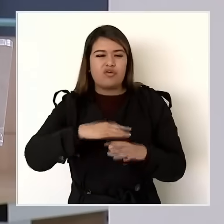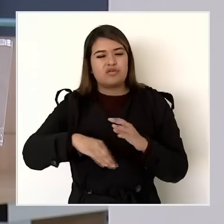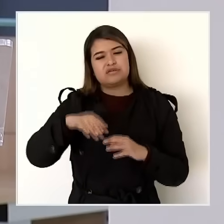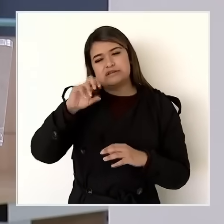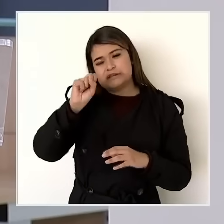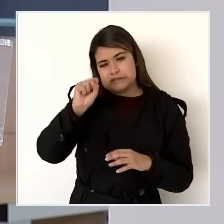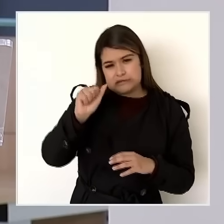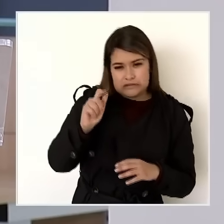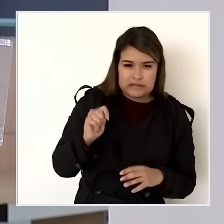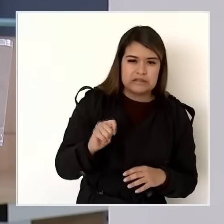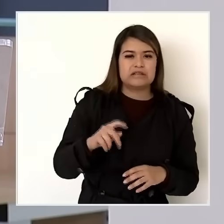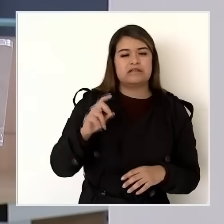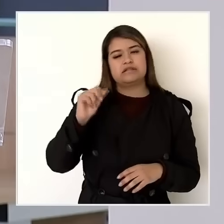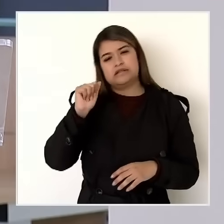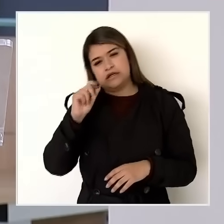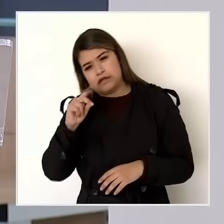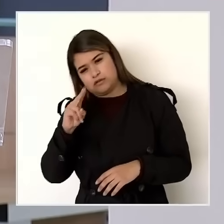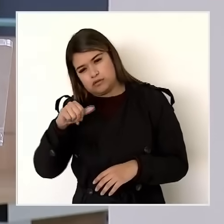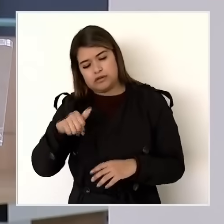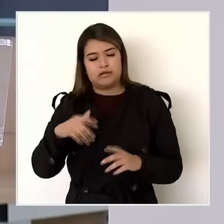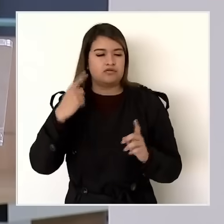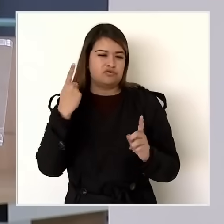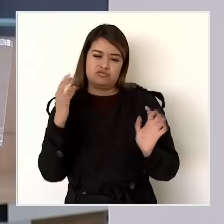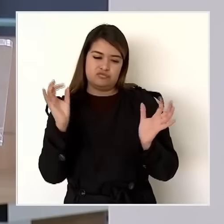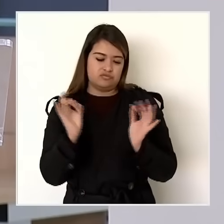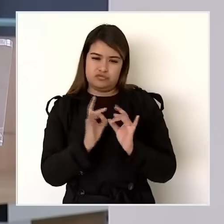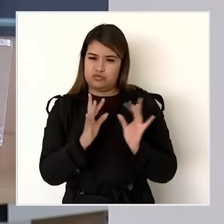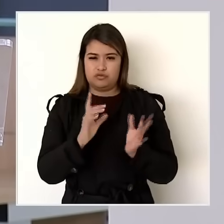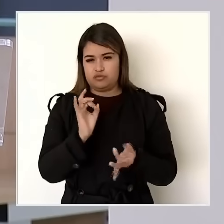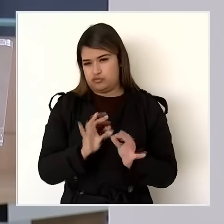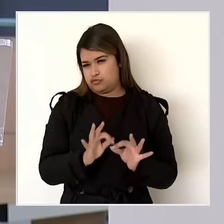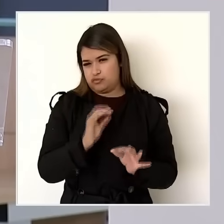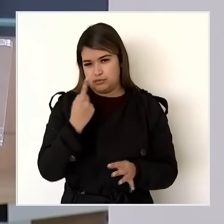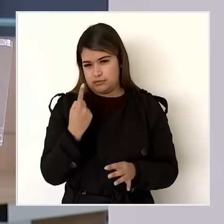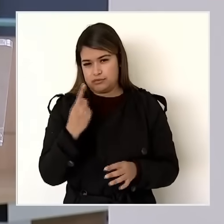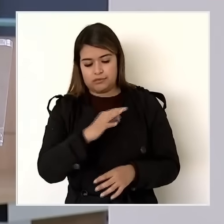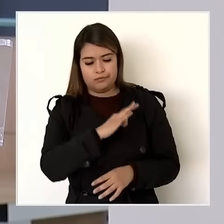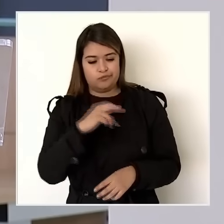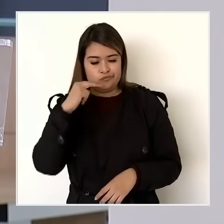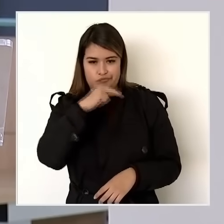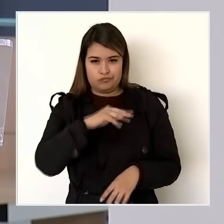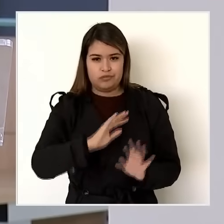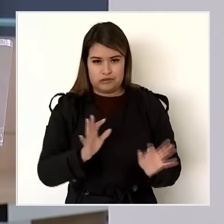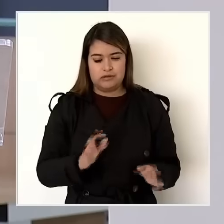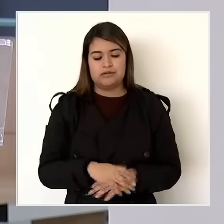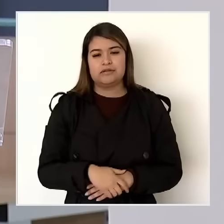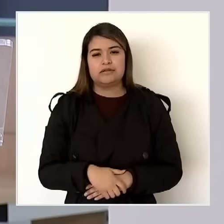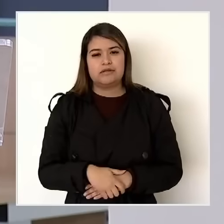sean un solo proceso y que permitan pues la eficiencia de las aduanas. Pero por encima